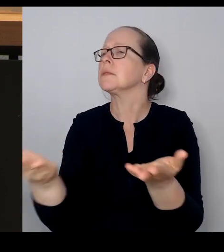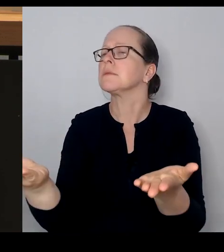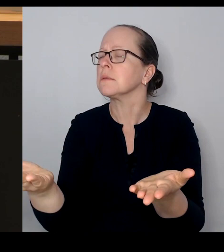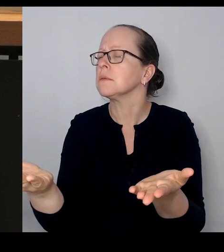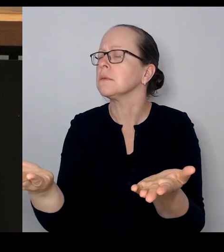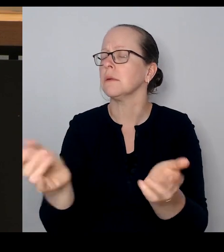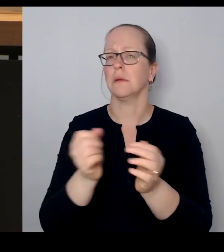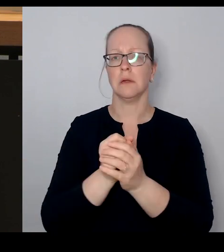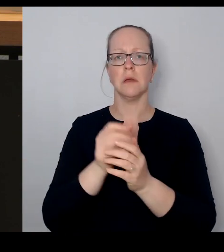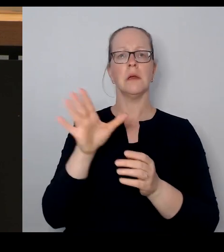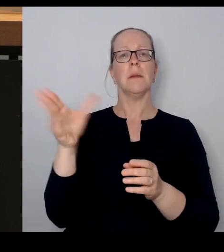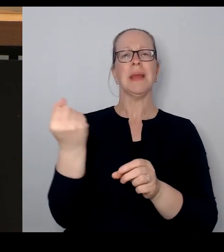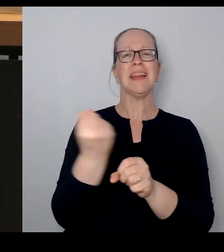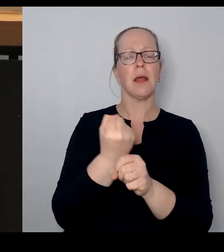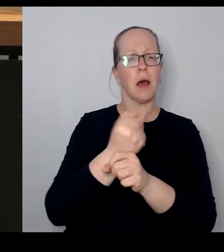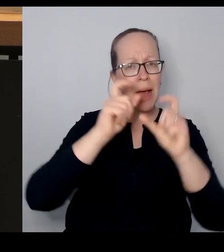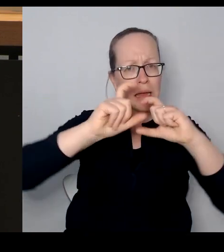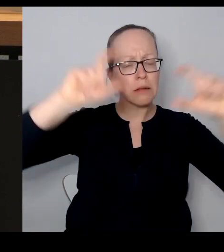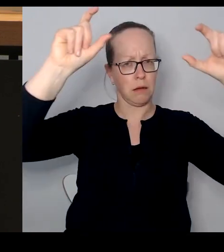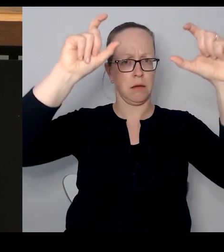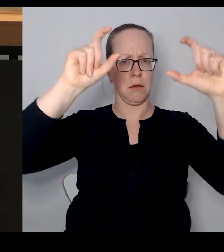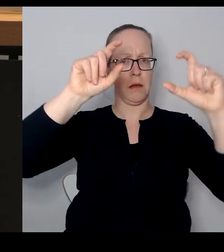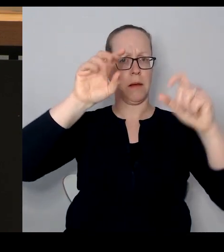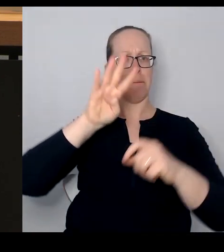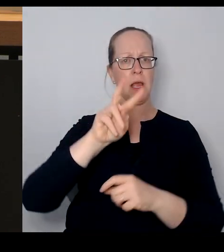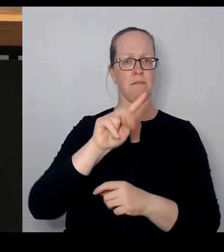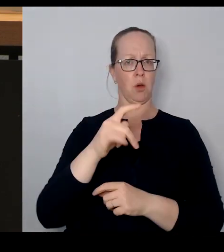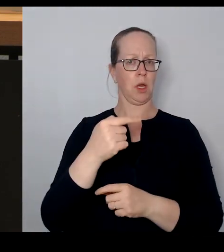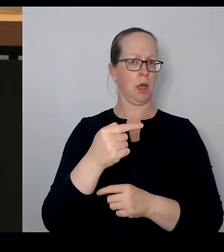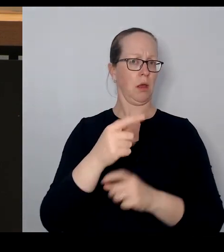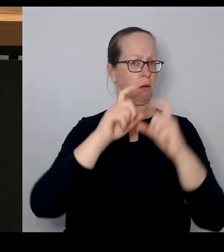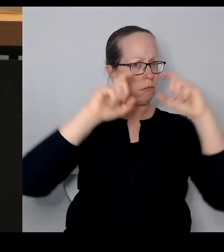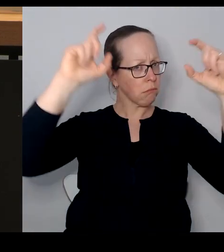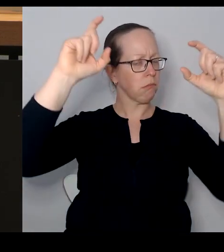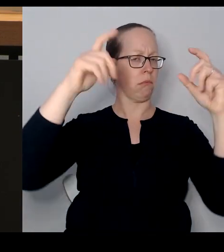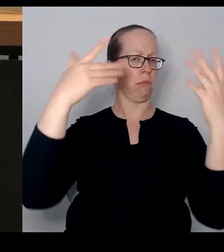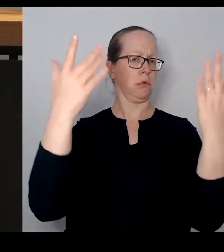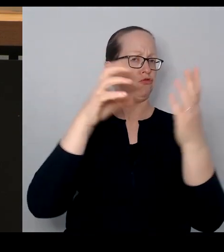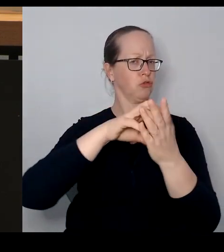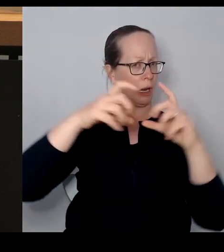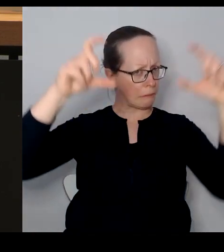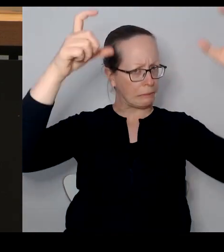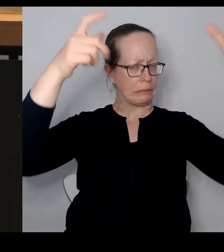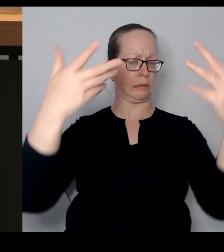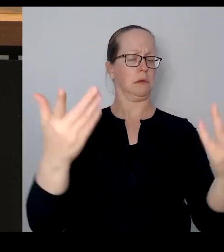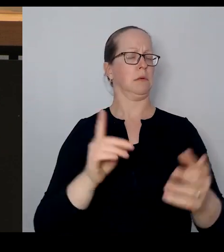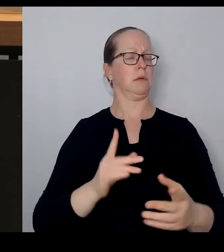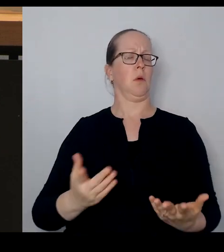Und dann muss ich ehrlich sagen, ich habe ein deutlich anderes. Ich habe ein deutlich anderes Rechtsverständnis als sie